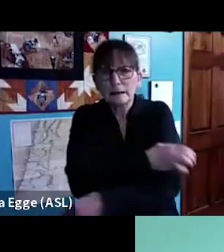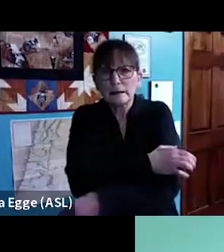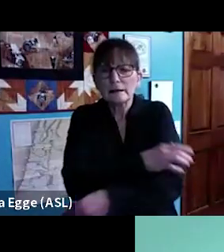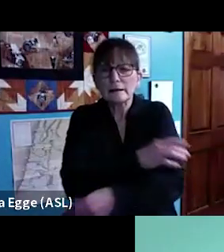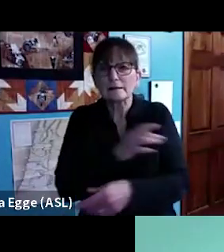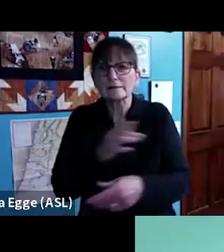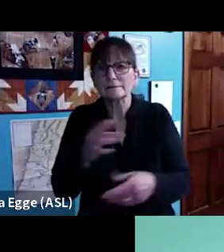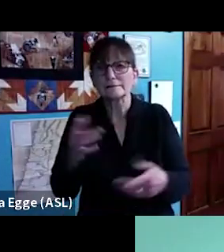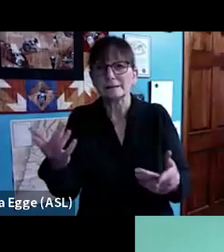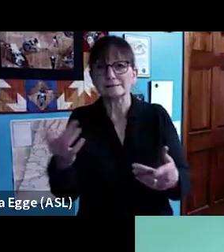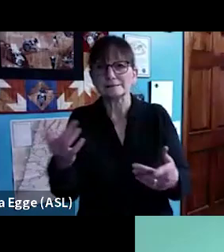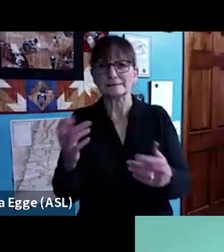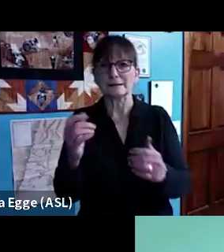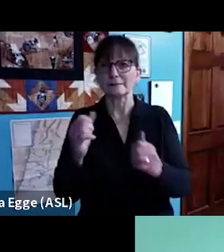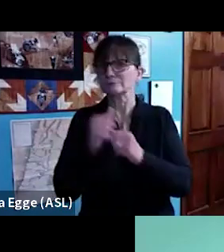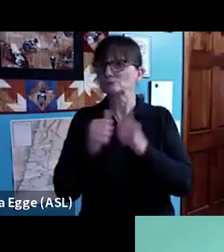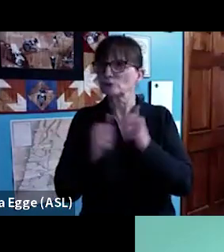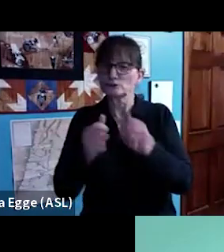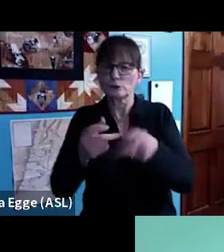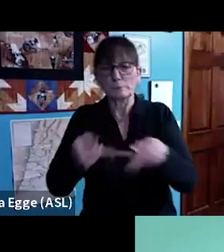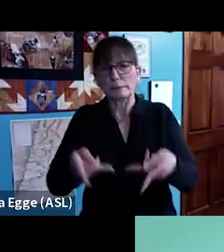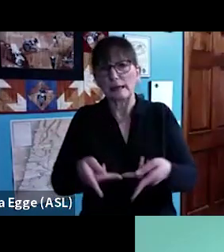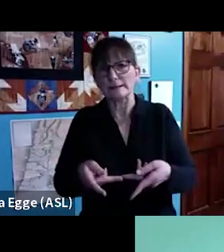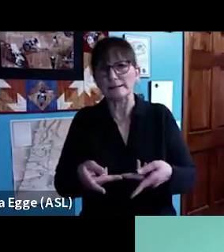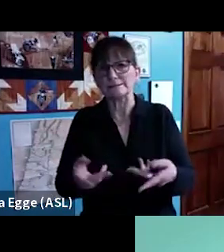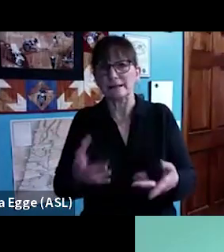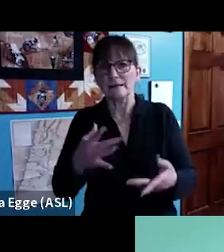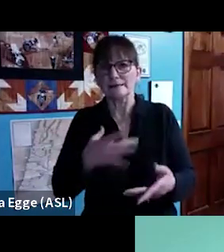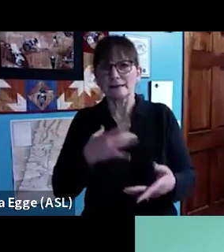el iClaim en absoluto. Hubo muchas personas hablando sobre eso.